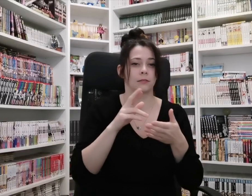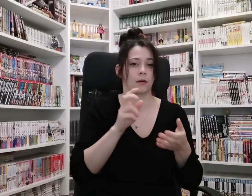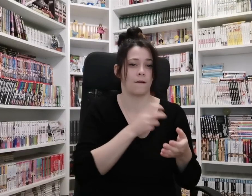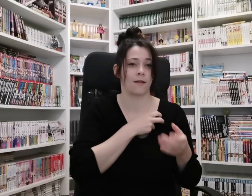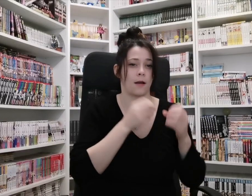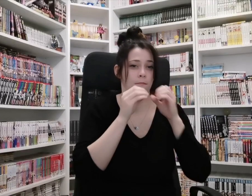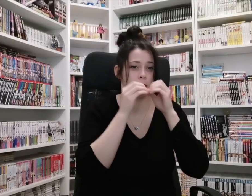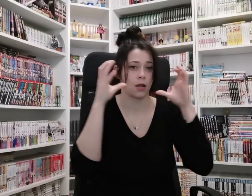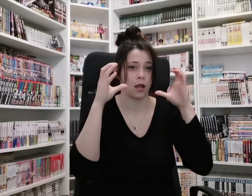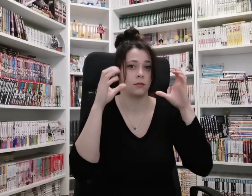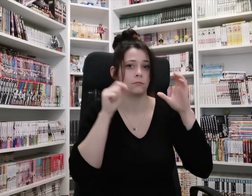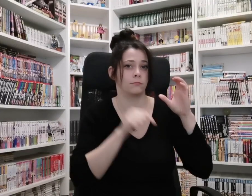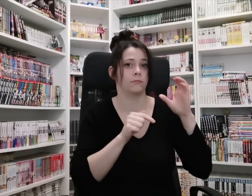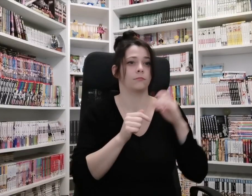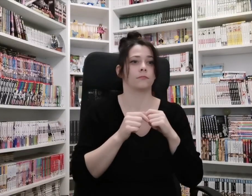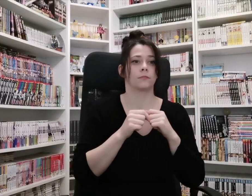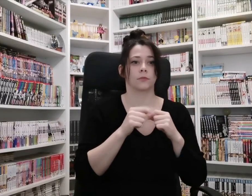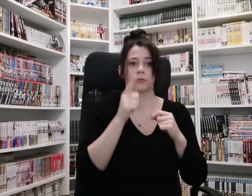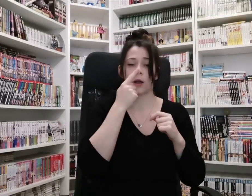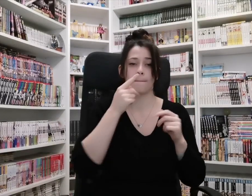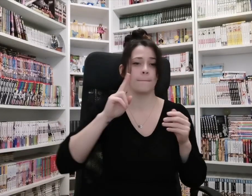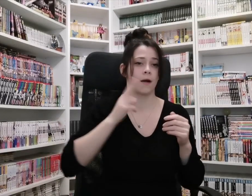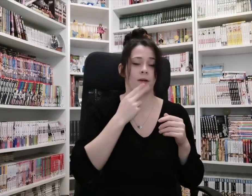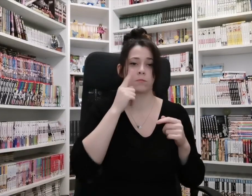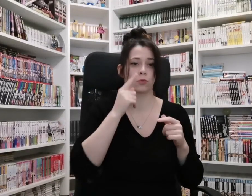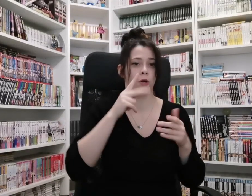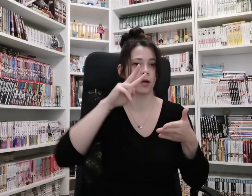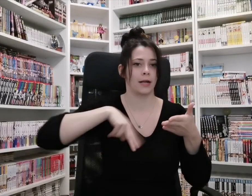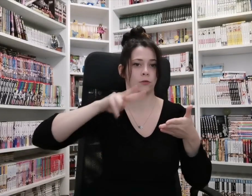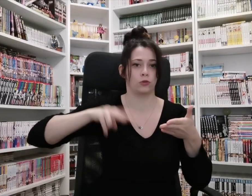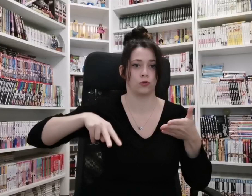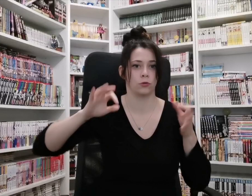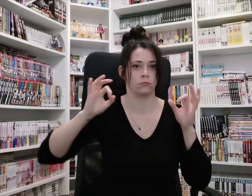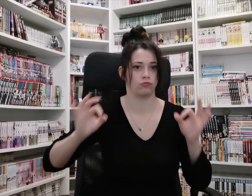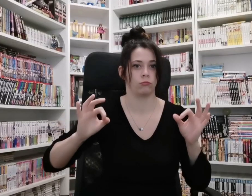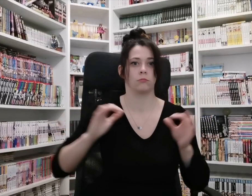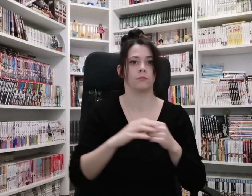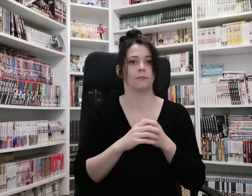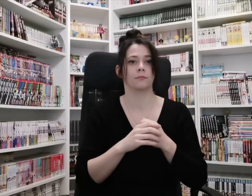pour réaliser ce manga. Ce qui se sent parfaitement à la lecture.